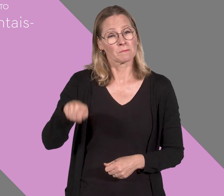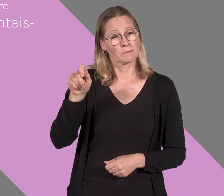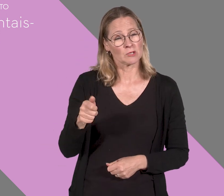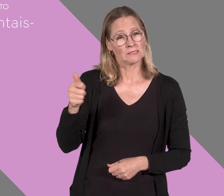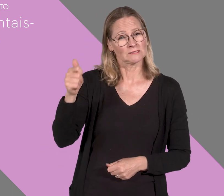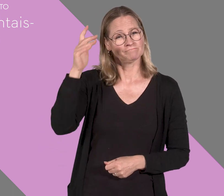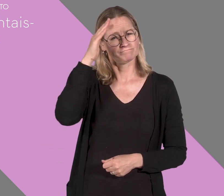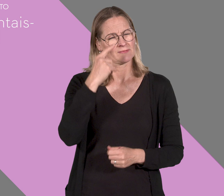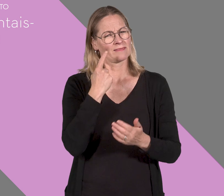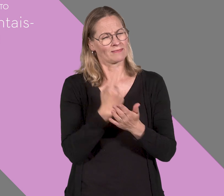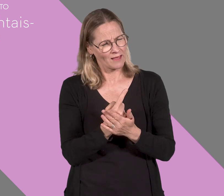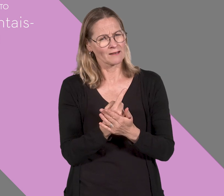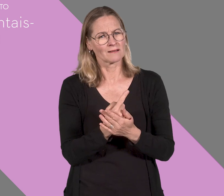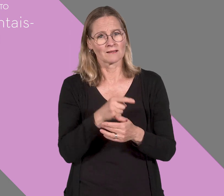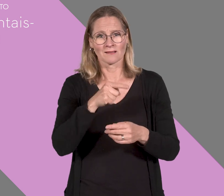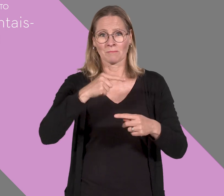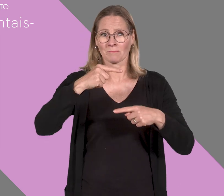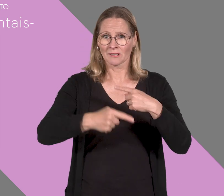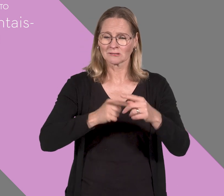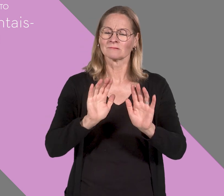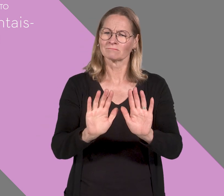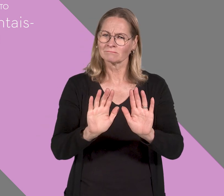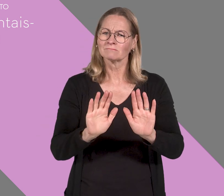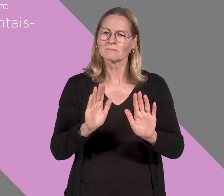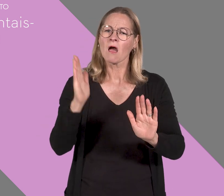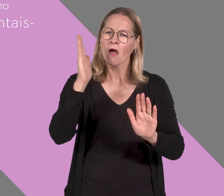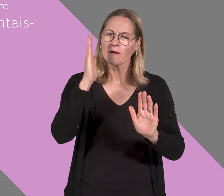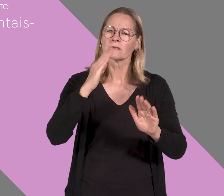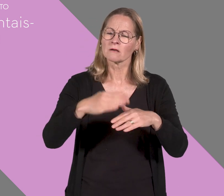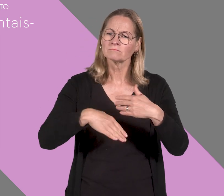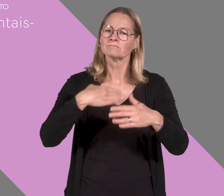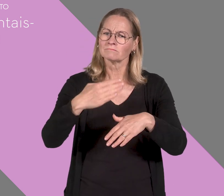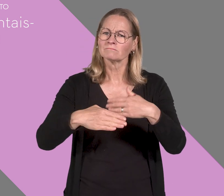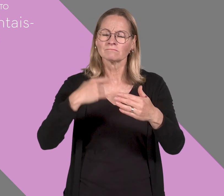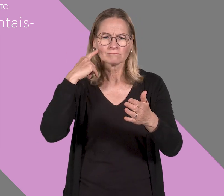Puheenjohtaja pitää itse tärkeänä sitä, että prosessille annettaisiin aikaa, -